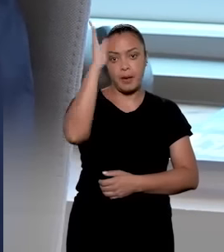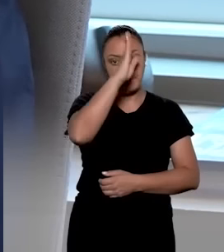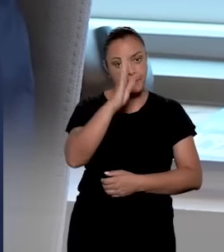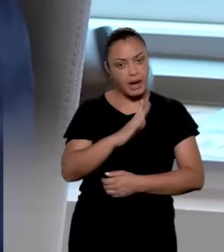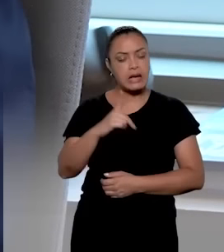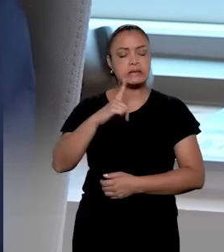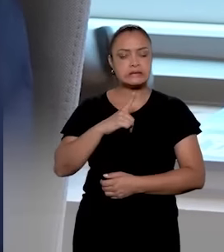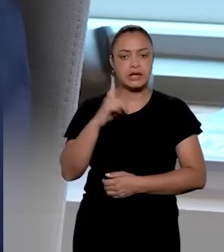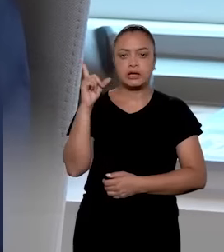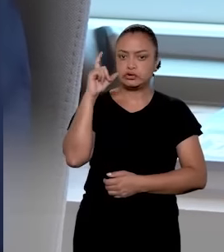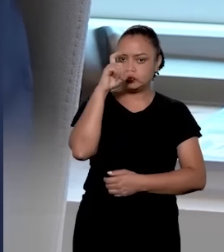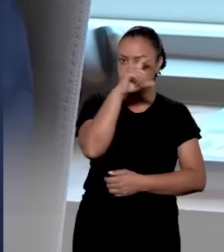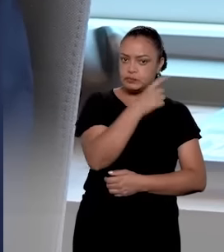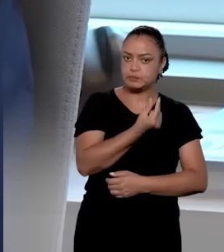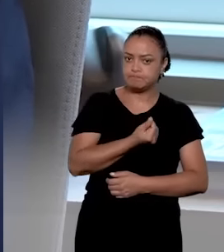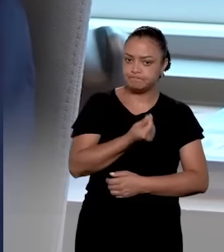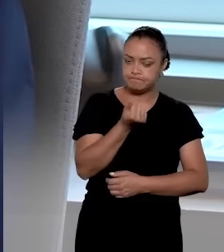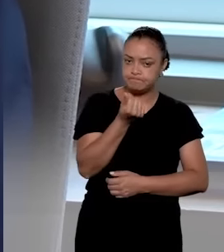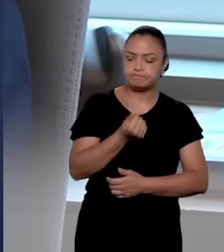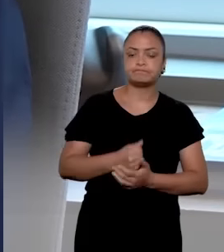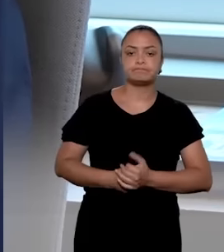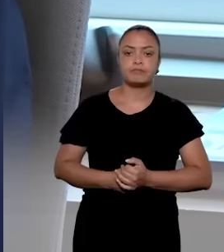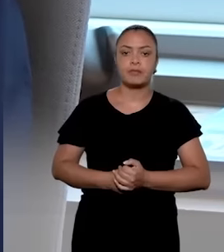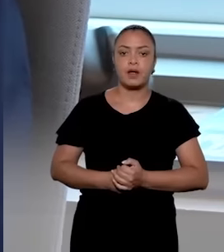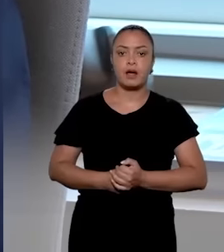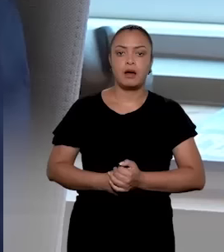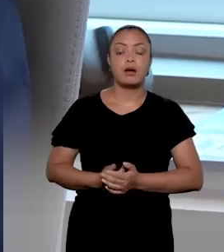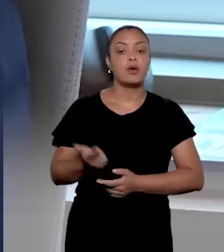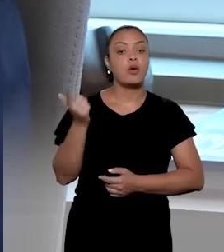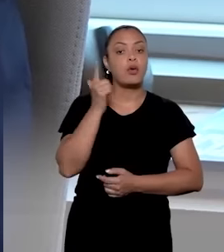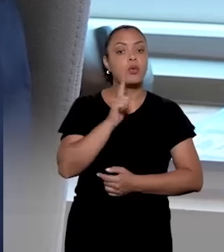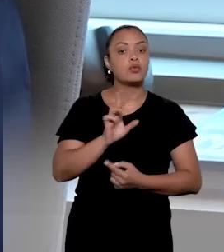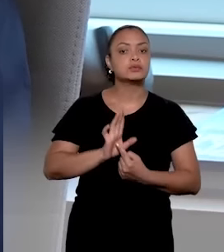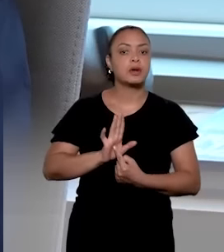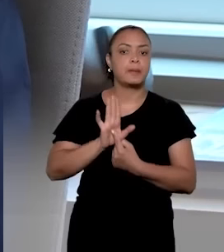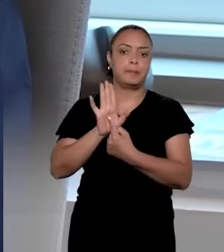financeiras óbvias e colocou... conseguiu colocar à disposição do produtor rural